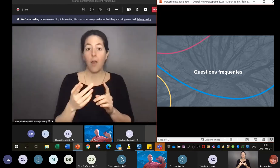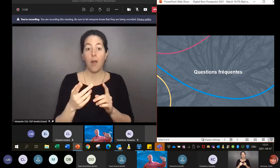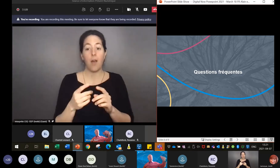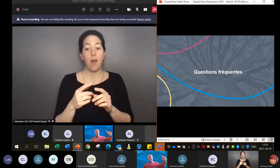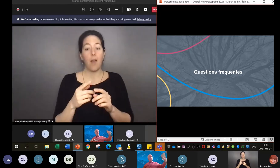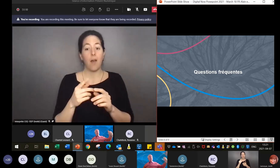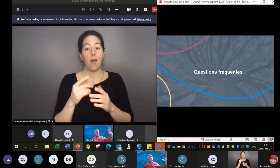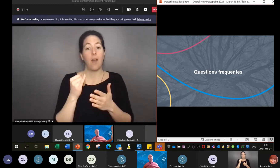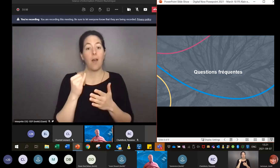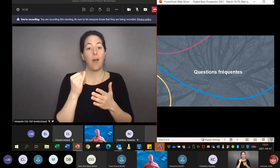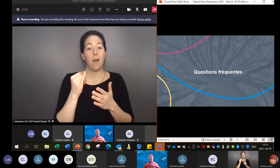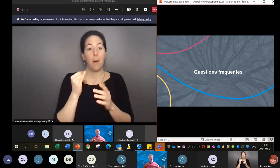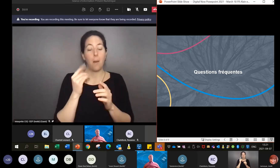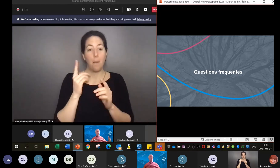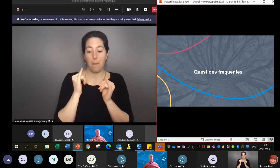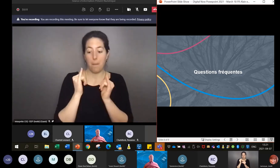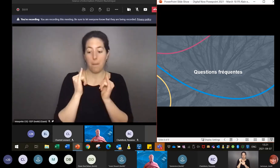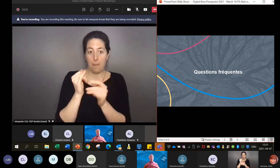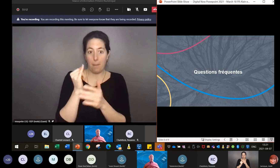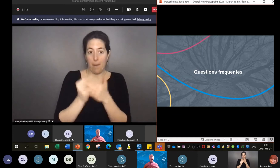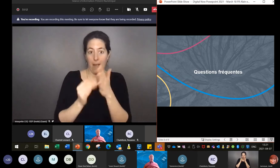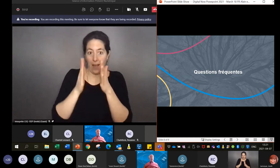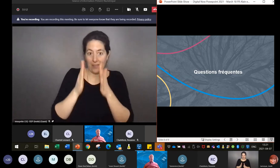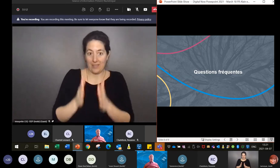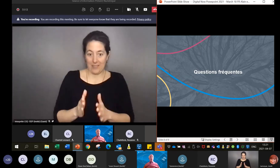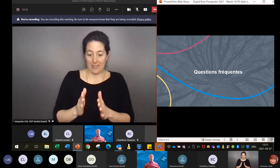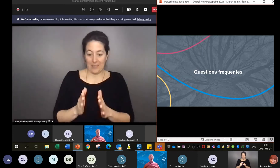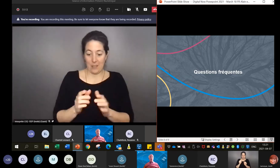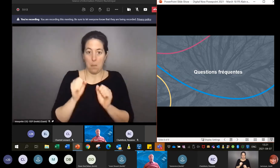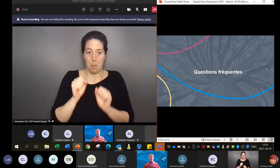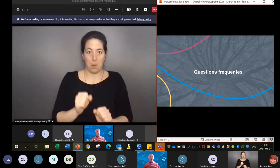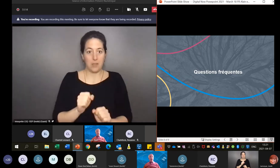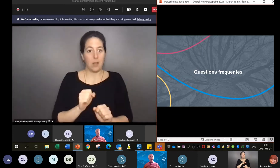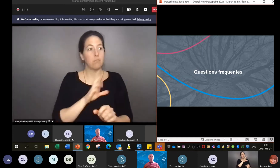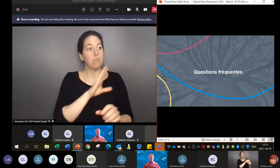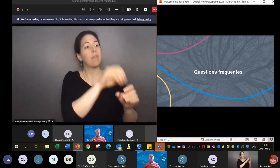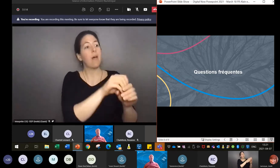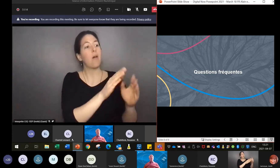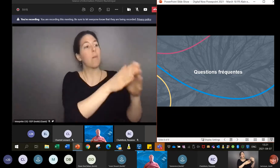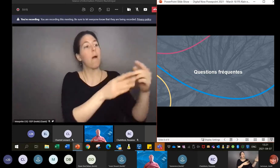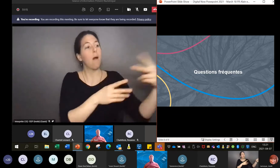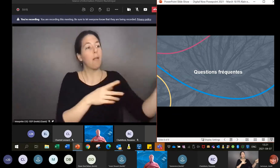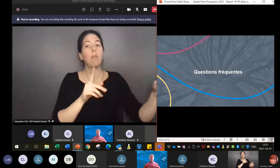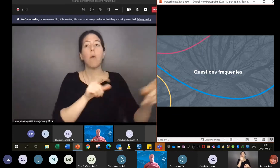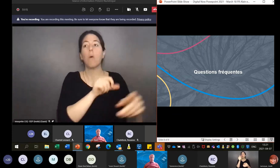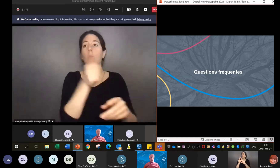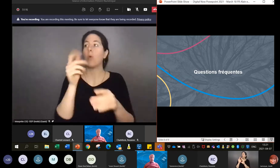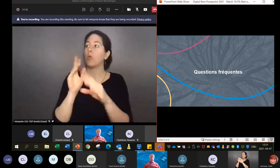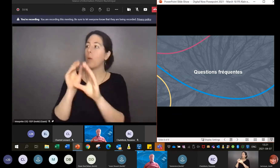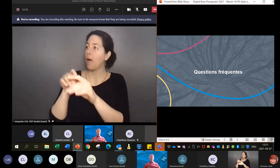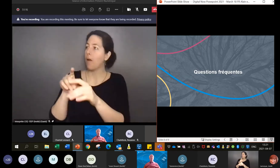peut se retrouver dans plus qu’une